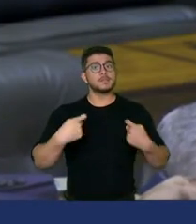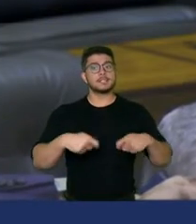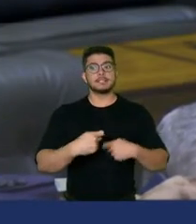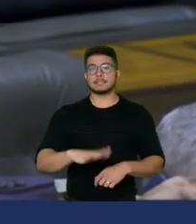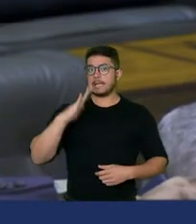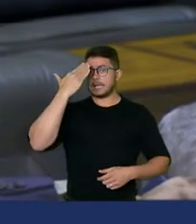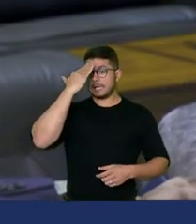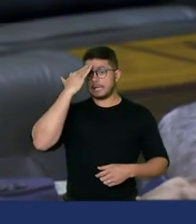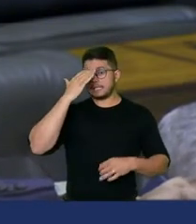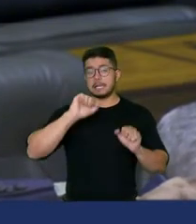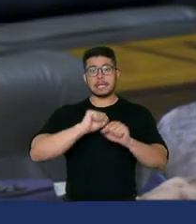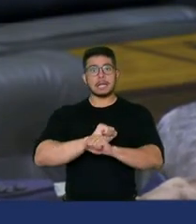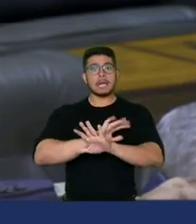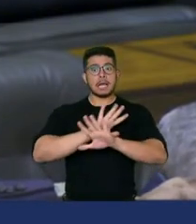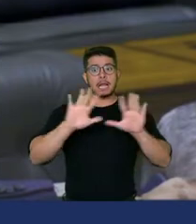CONSTRUÍMOS AQUI PARA LHE ATENDER, O SENHOR PRECISA